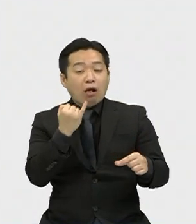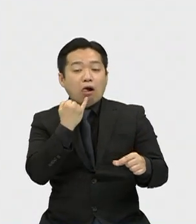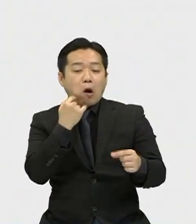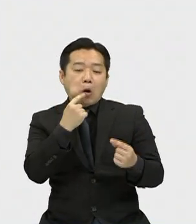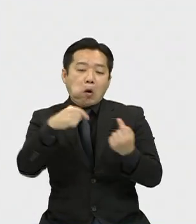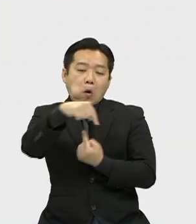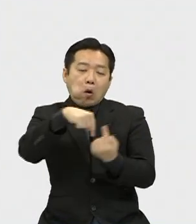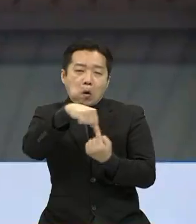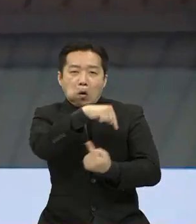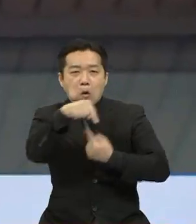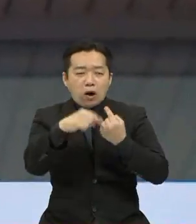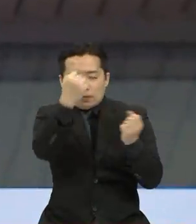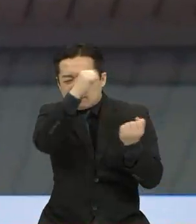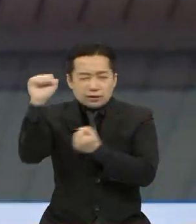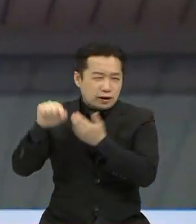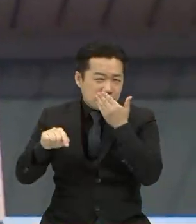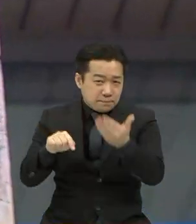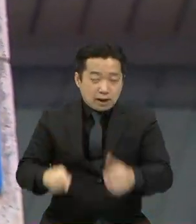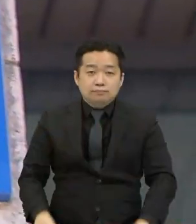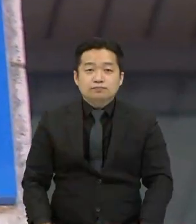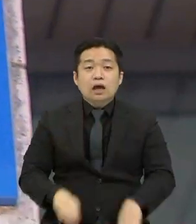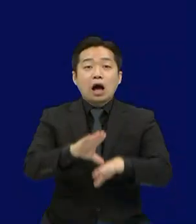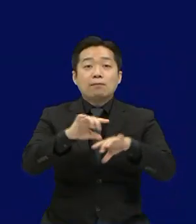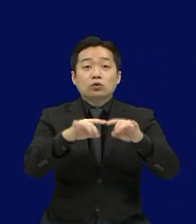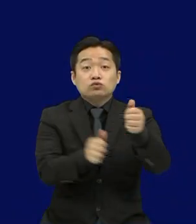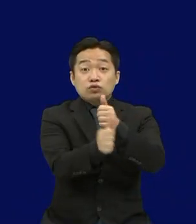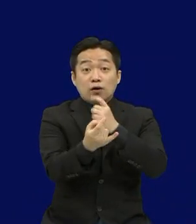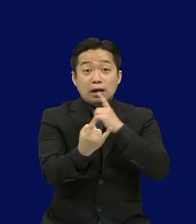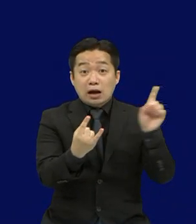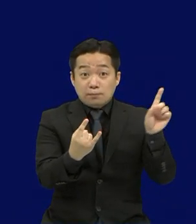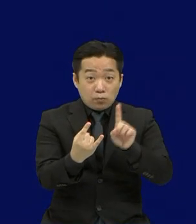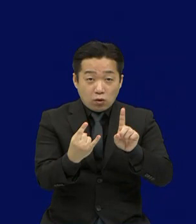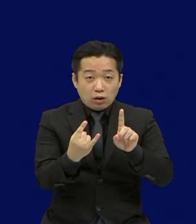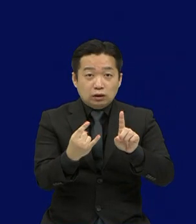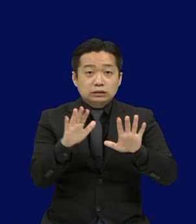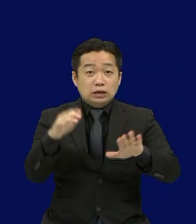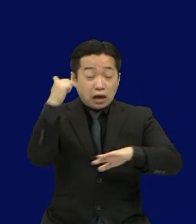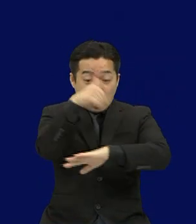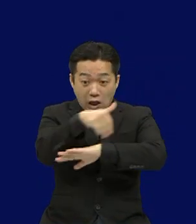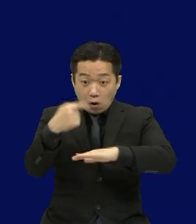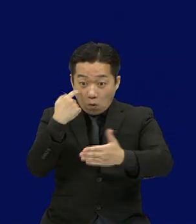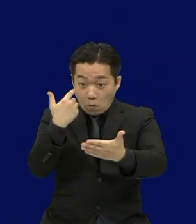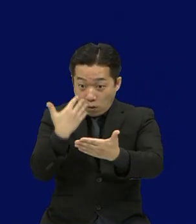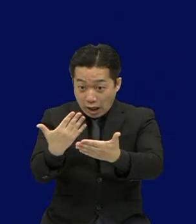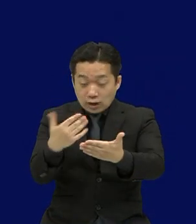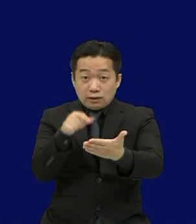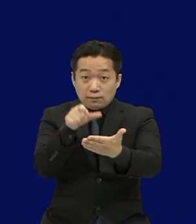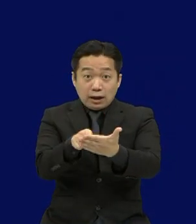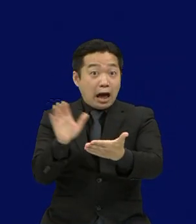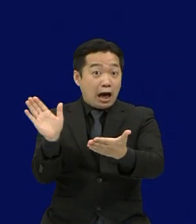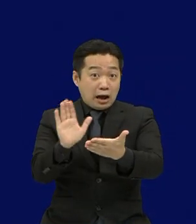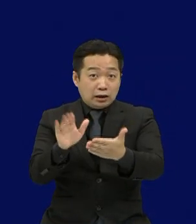분석입니다. 방통위 관계자는 가시적인 계획이 확인되지 않으면 애플에 대한 조사 착수를